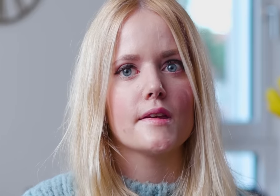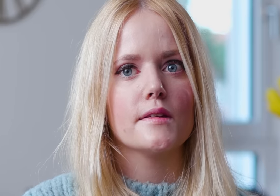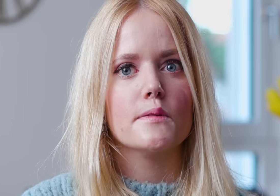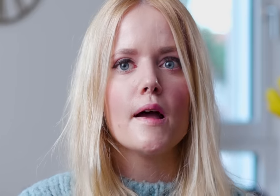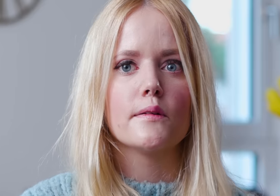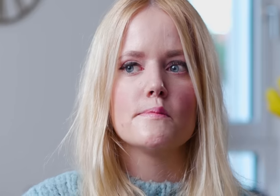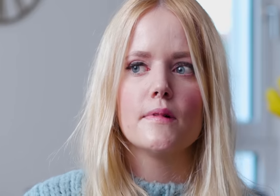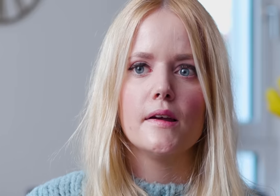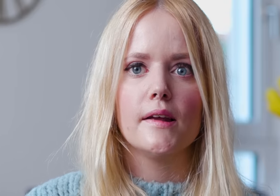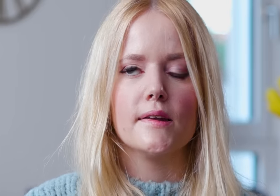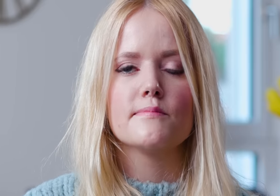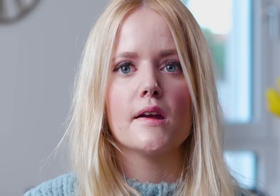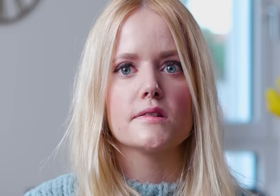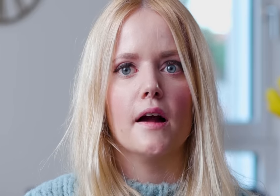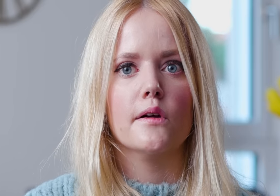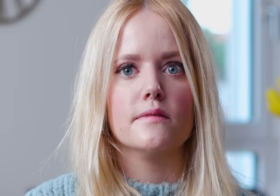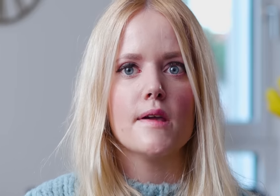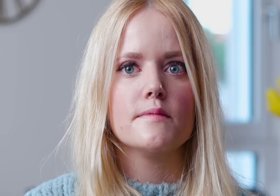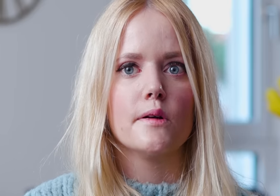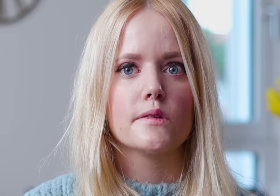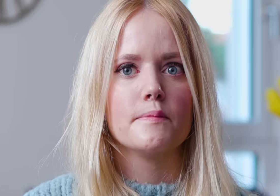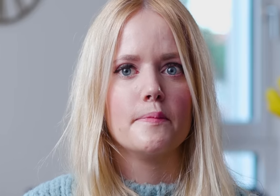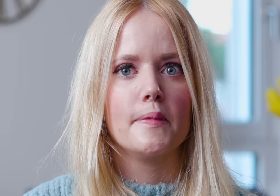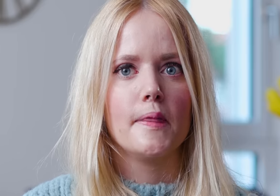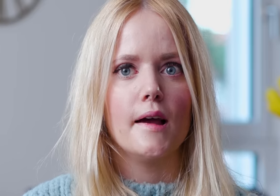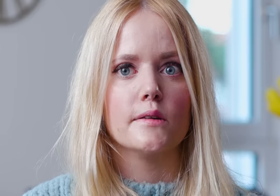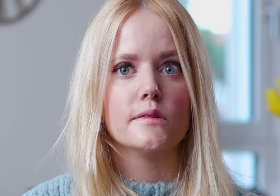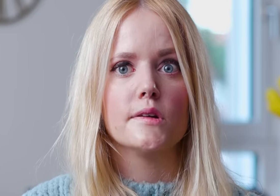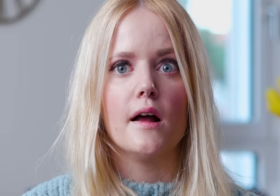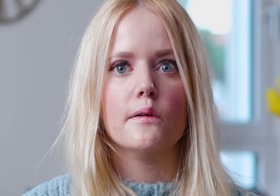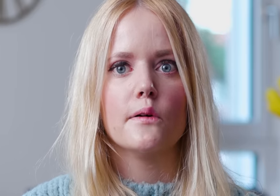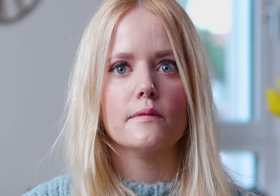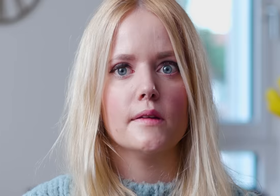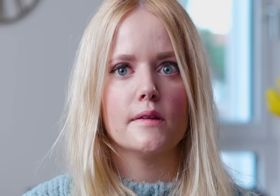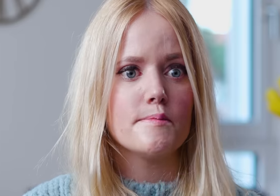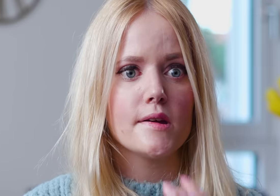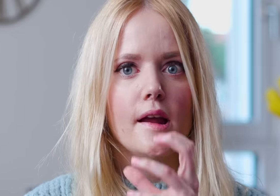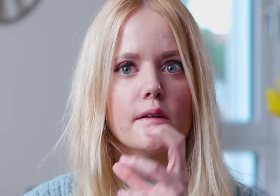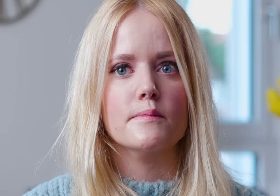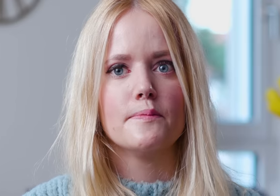da haben sich drumherum die Menschen angehört wie Micky Maus. Also total hoch, wie mit Helium.